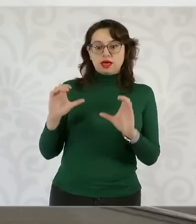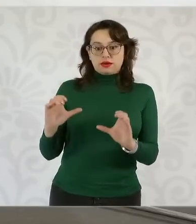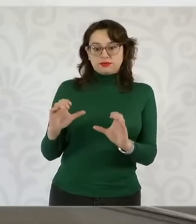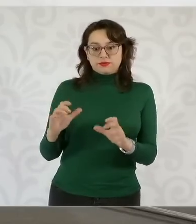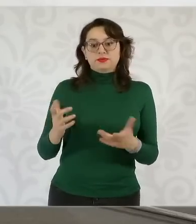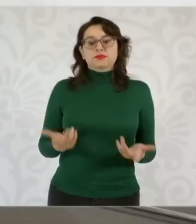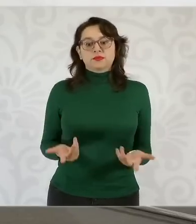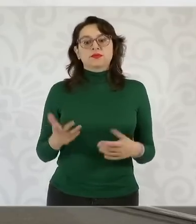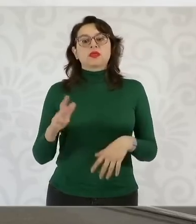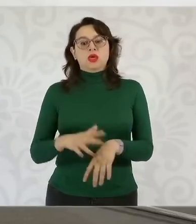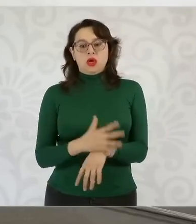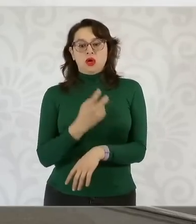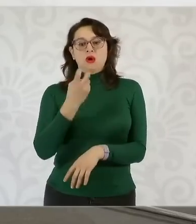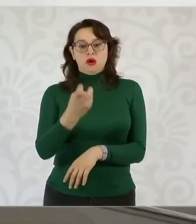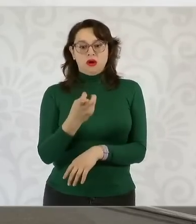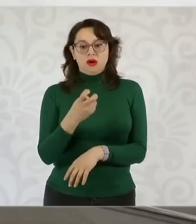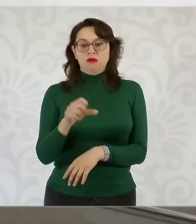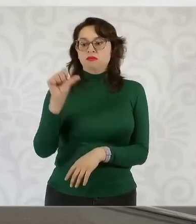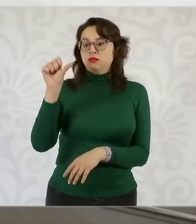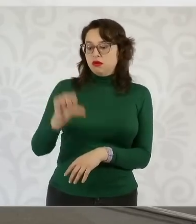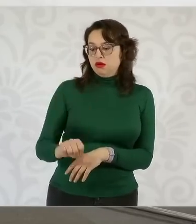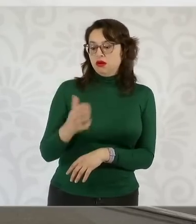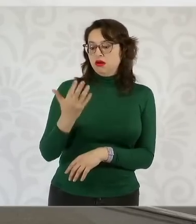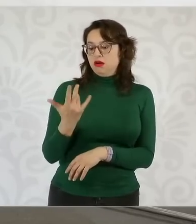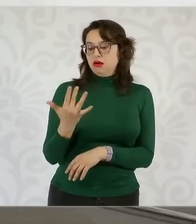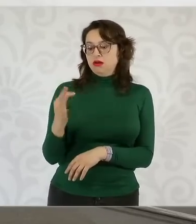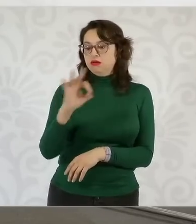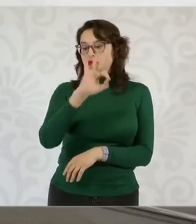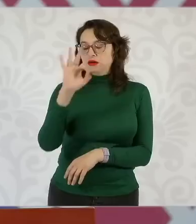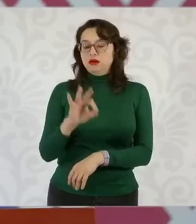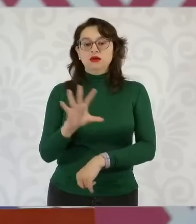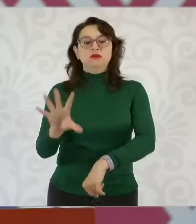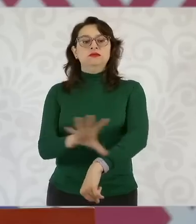casi la mitad de nuestras tiendas ya operan con energía renovable Y tenemos programas